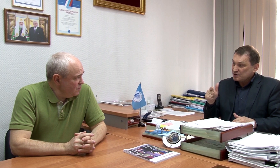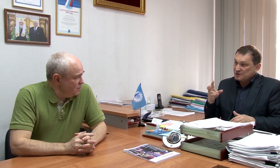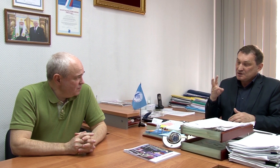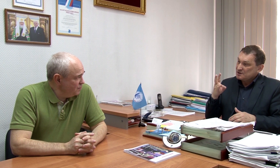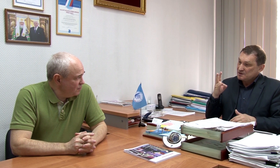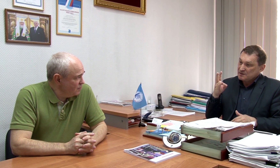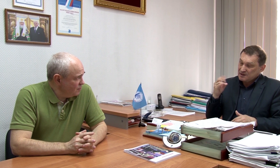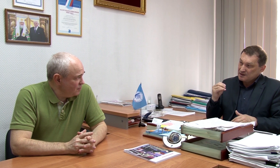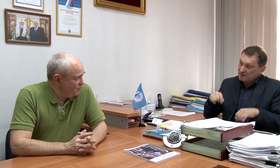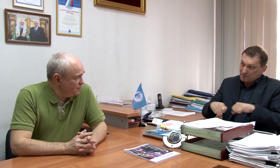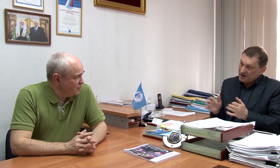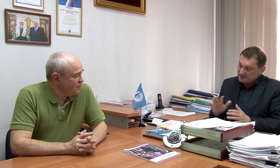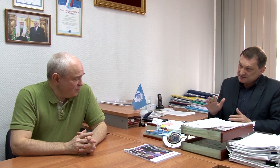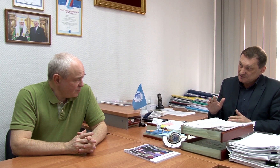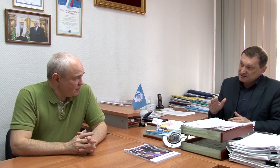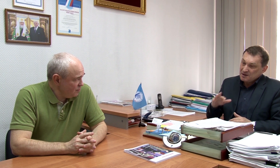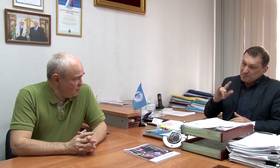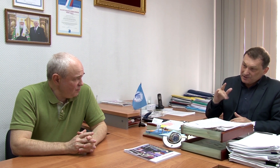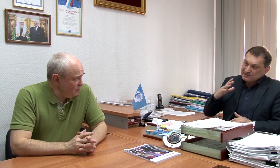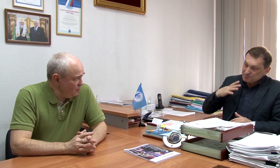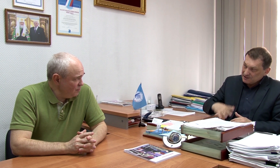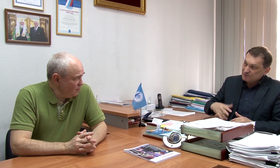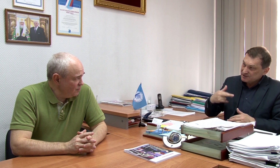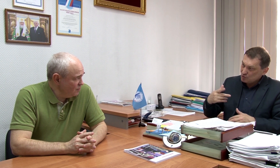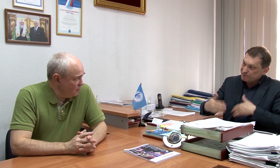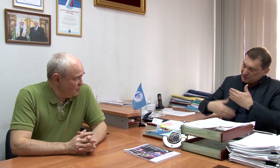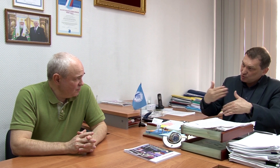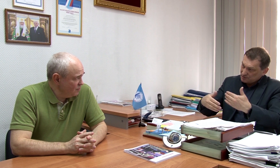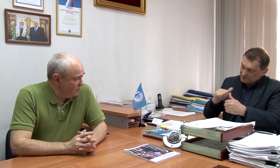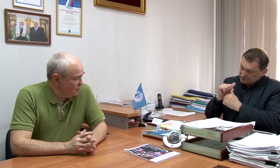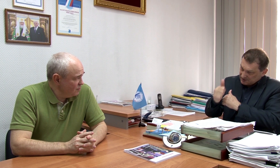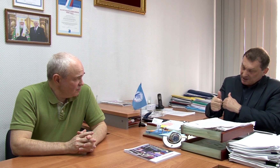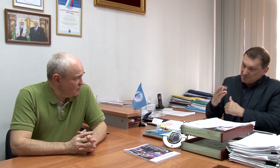ВОГ не сломлен, мы терпеливо идём вперёд.